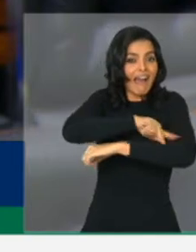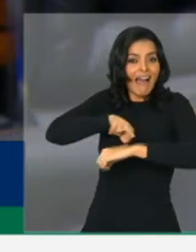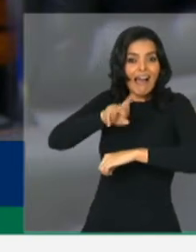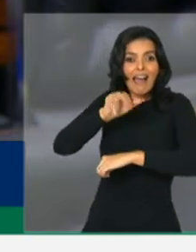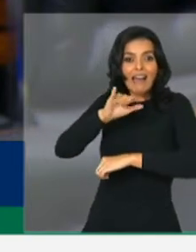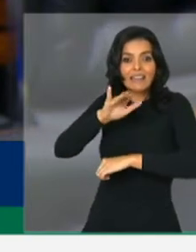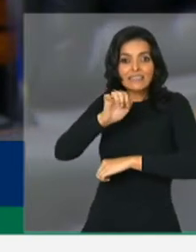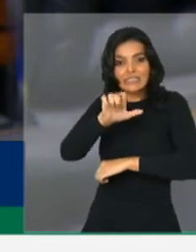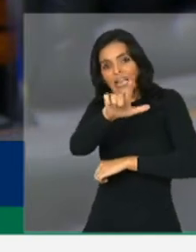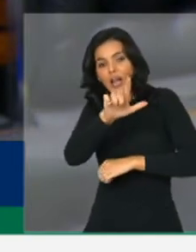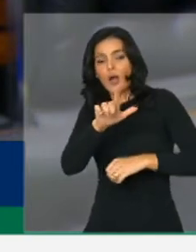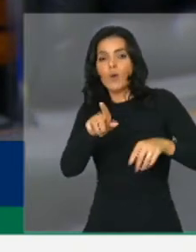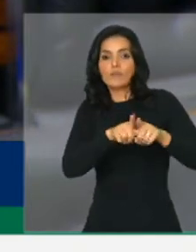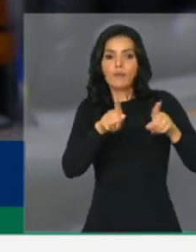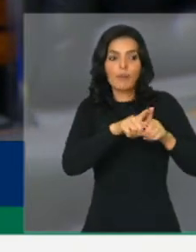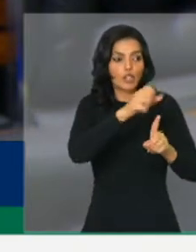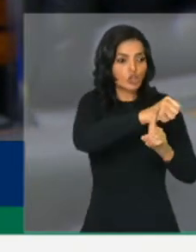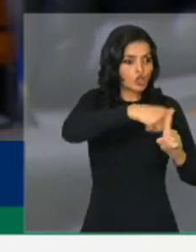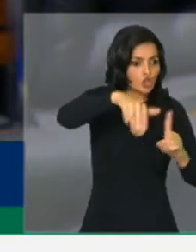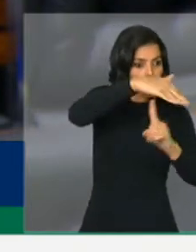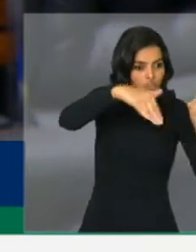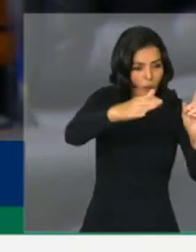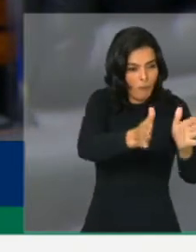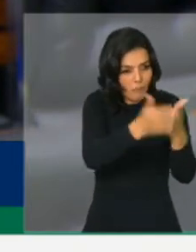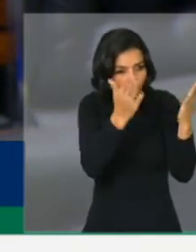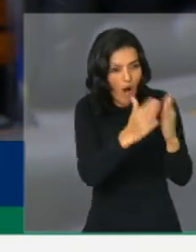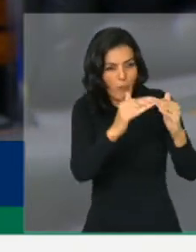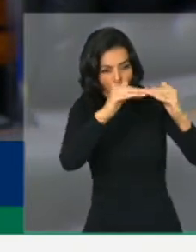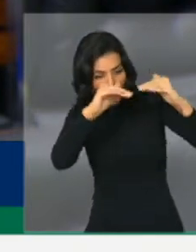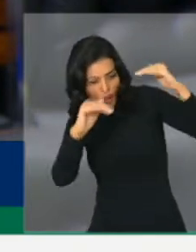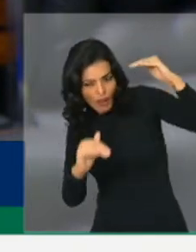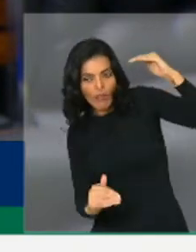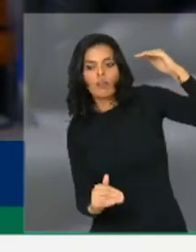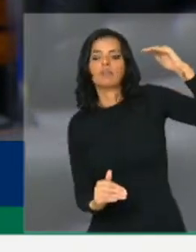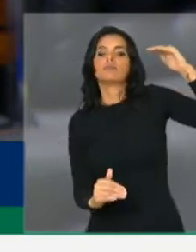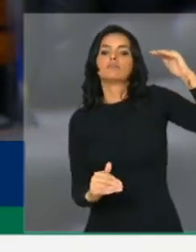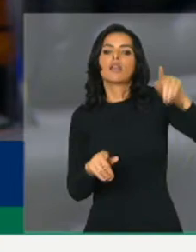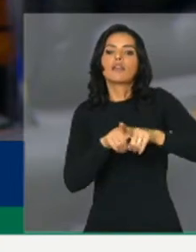TEXTO ORIGINAL QUE É MERITÓRIO QUE CAMINHA NO